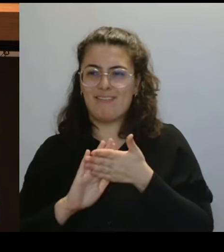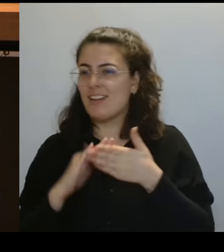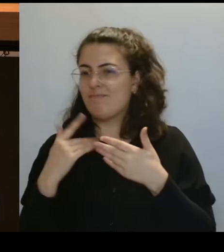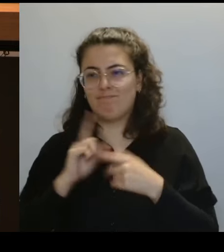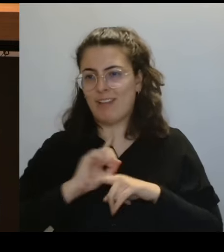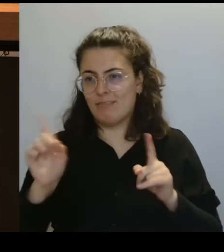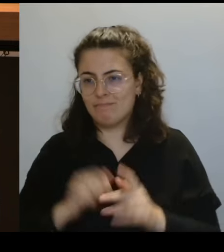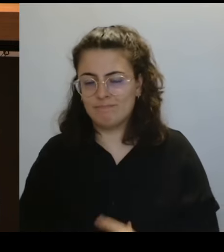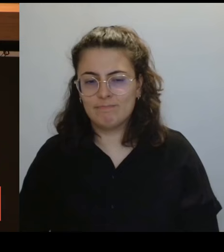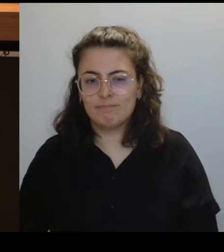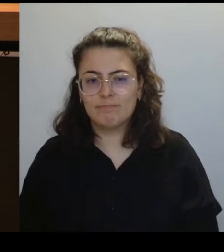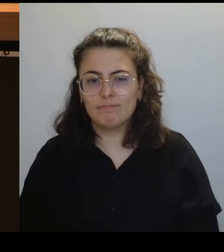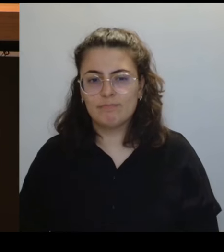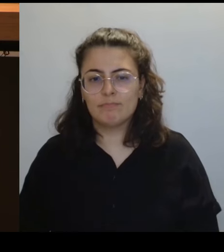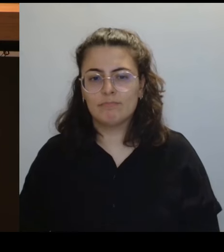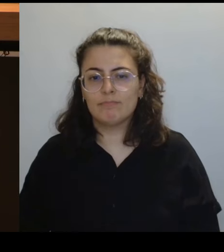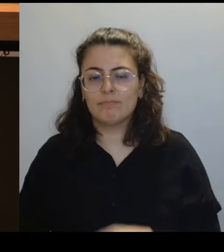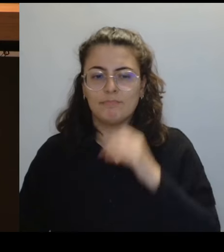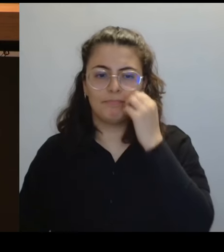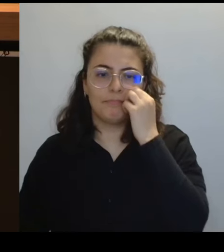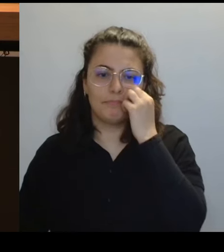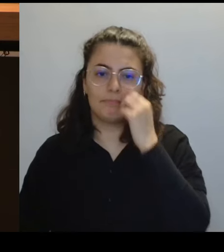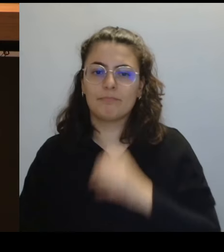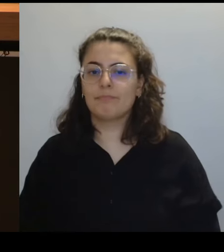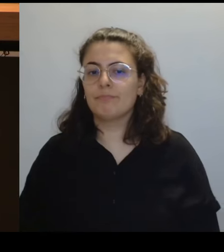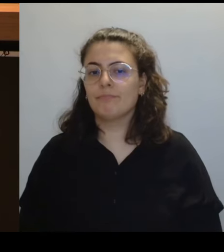Wir hatten zwei Anhörungen im Sozialausschuss und dort hat man